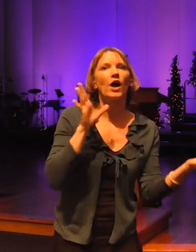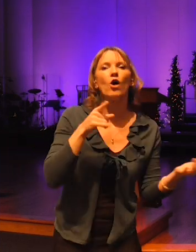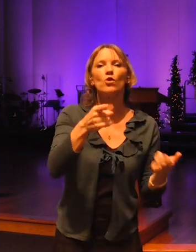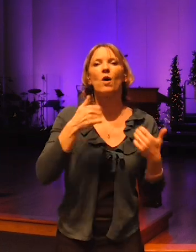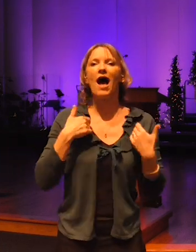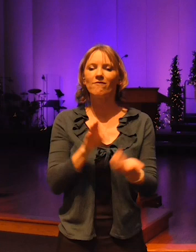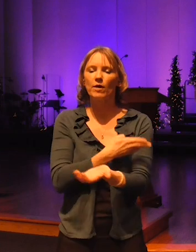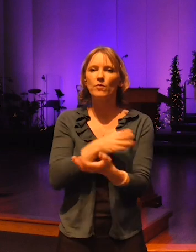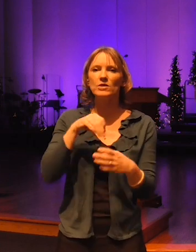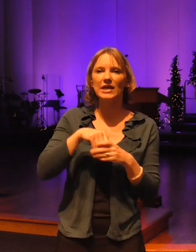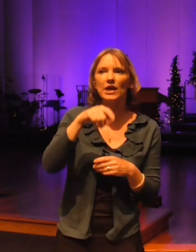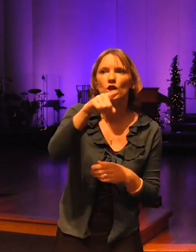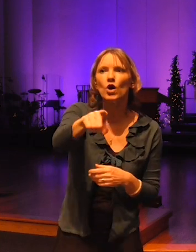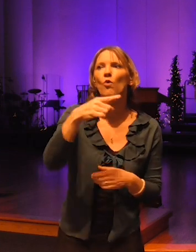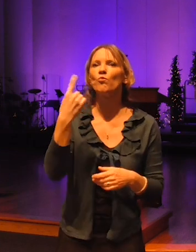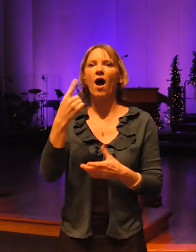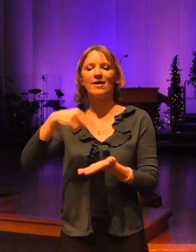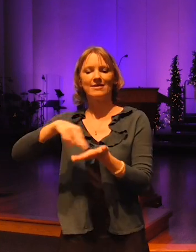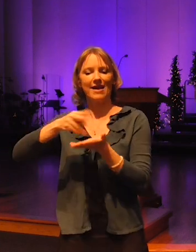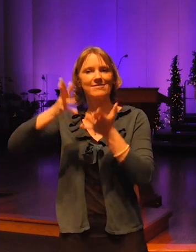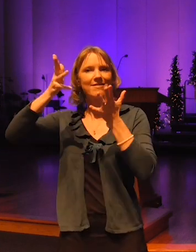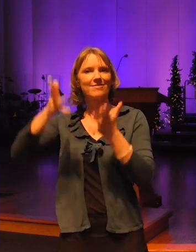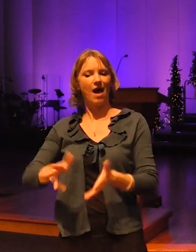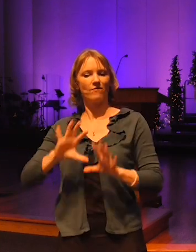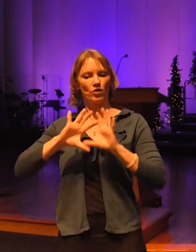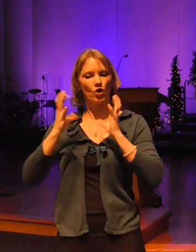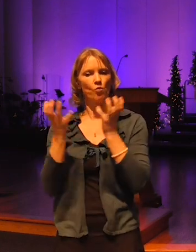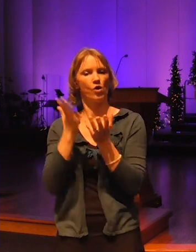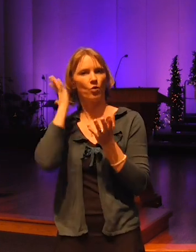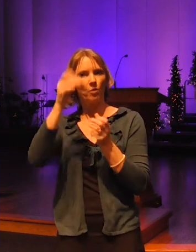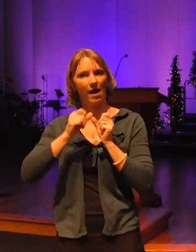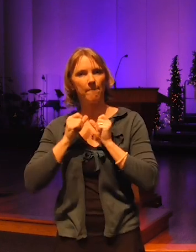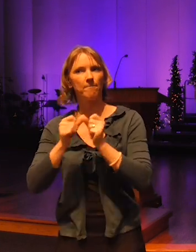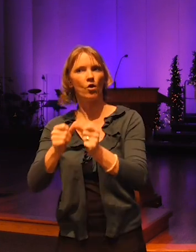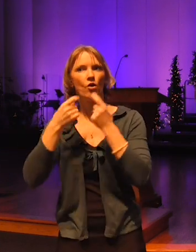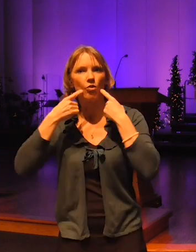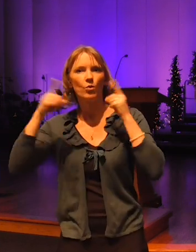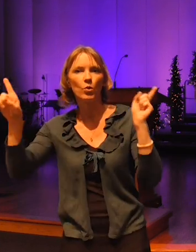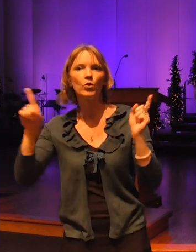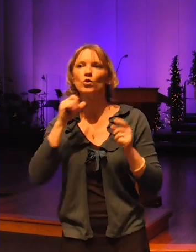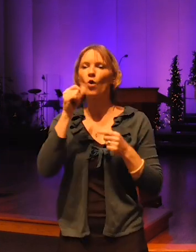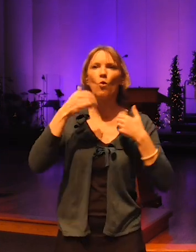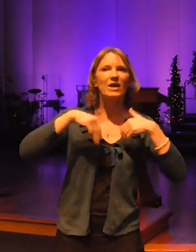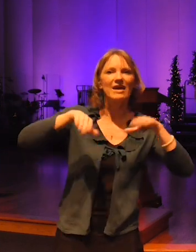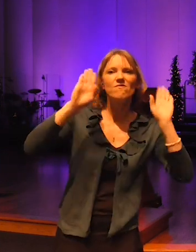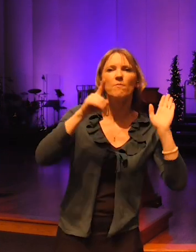queda un baile este mundo va a salir adelante no te rindas tienes una razón para vivir no puedes